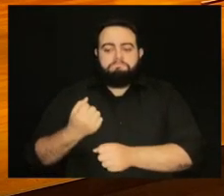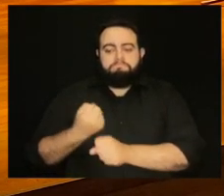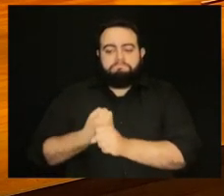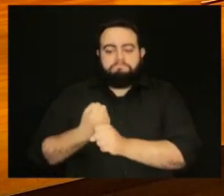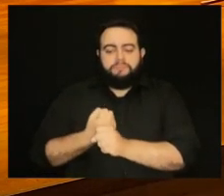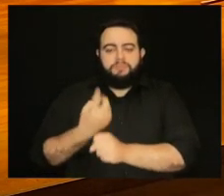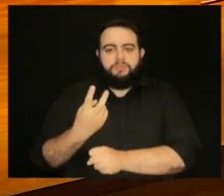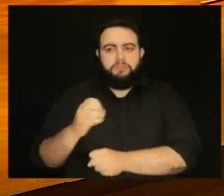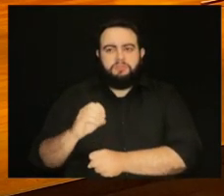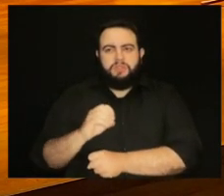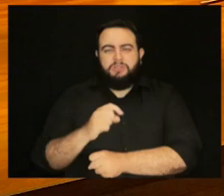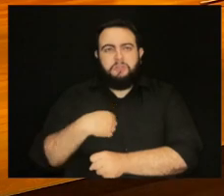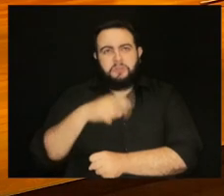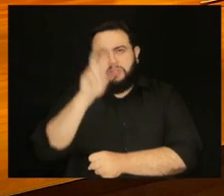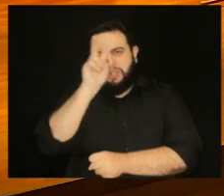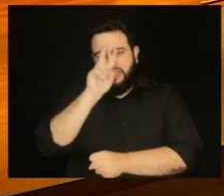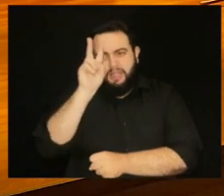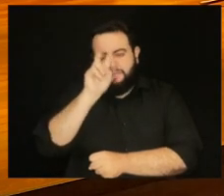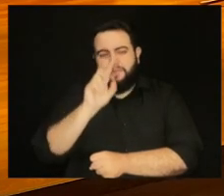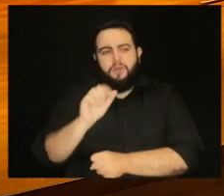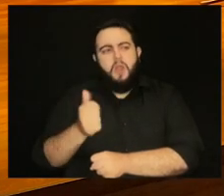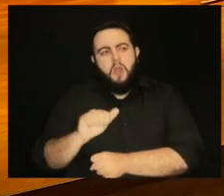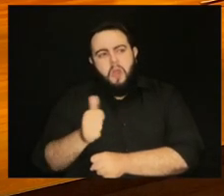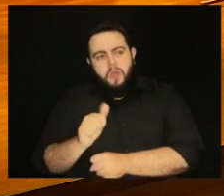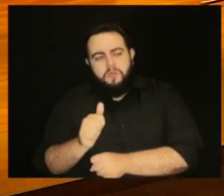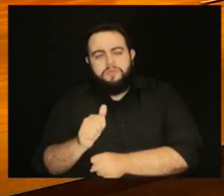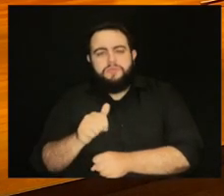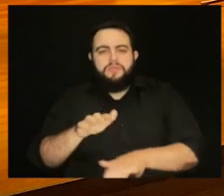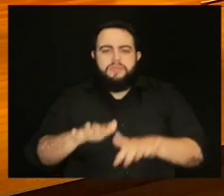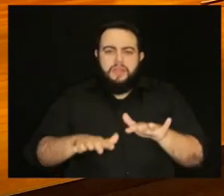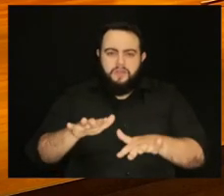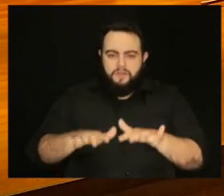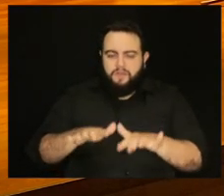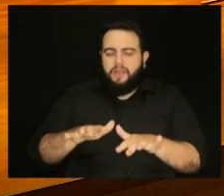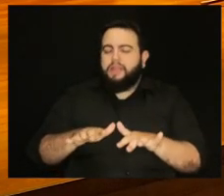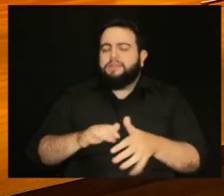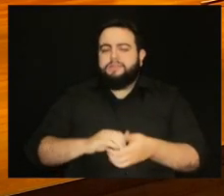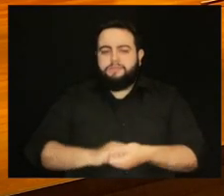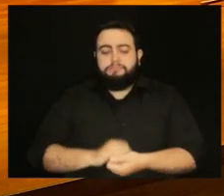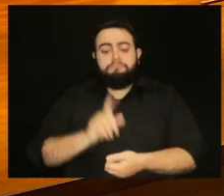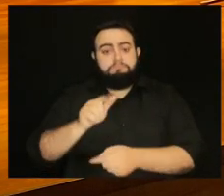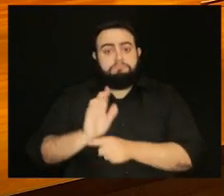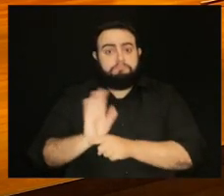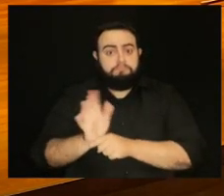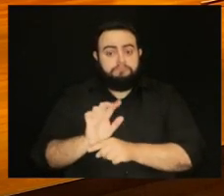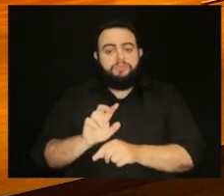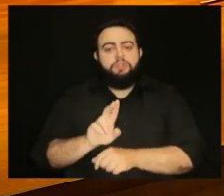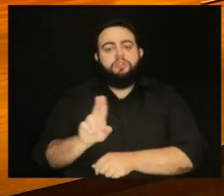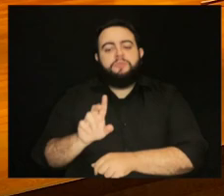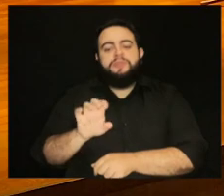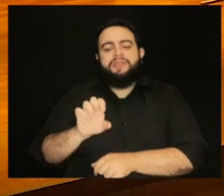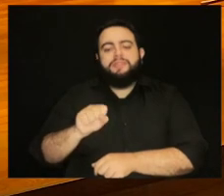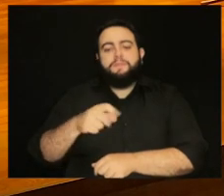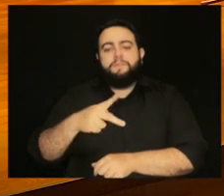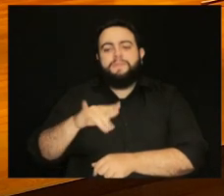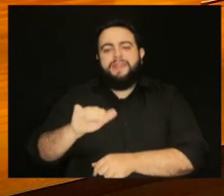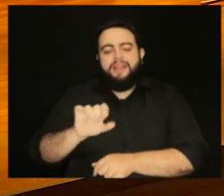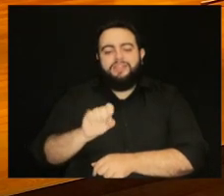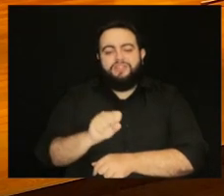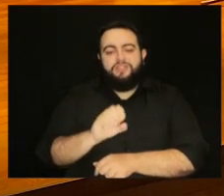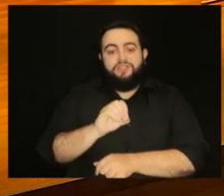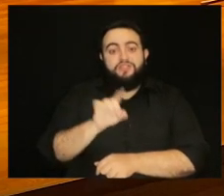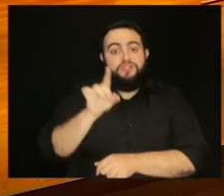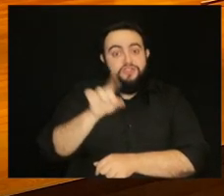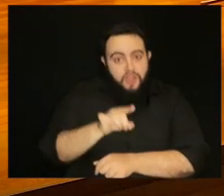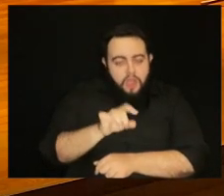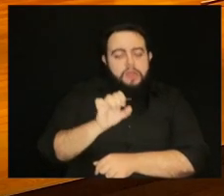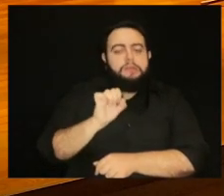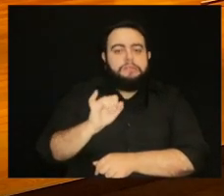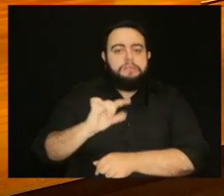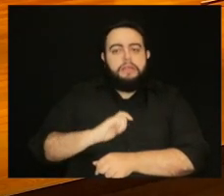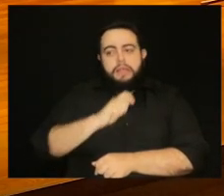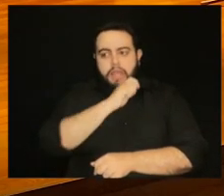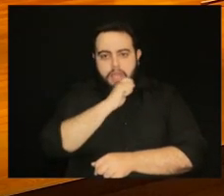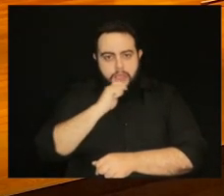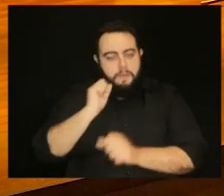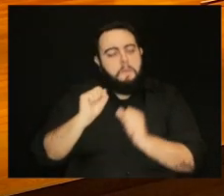não me lembro, 2011 talvez, um filme chamado Espia Só, que para quem tem Prime tem para ver no prime. É